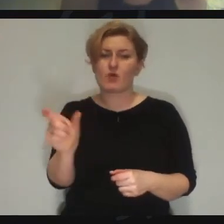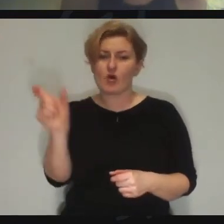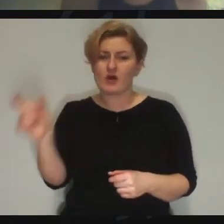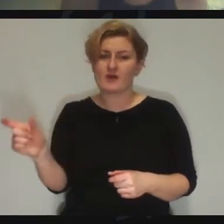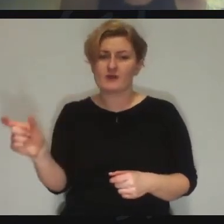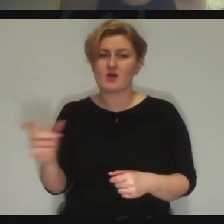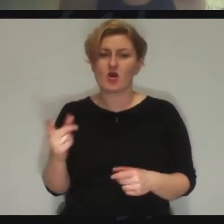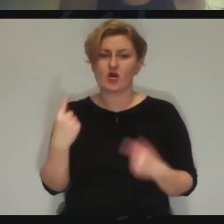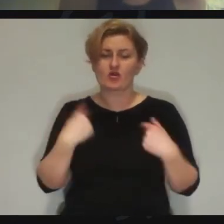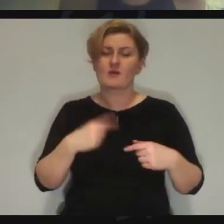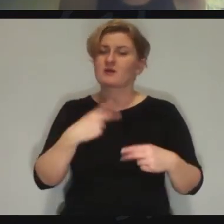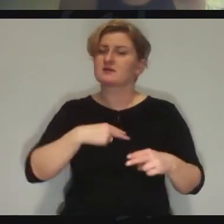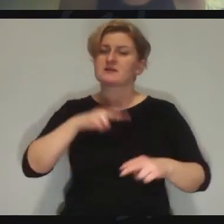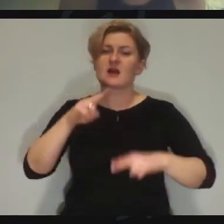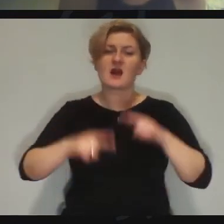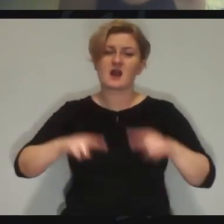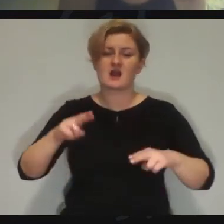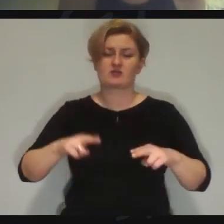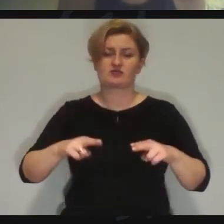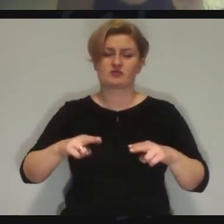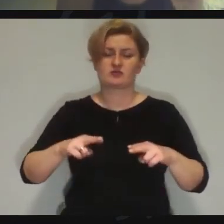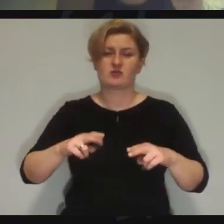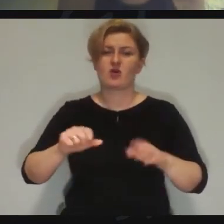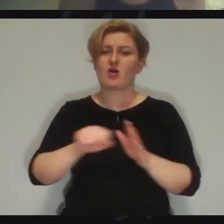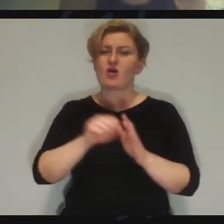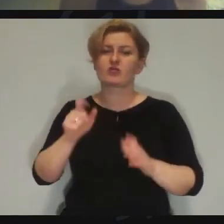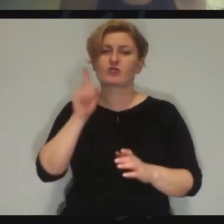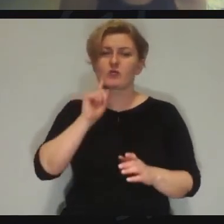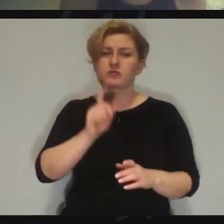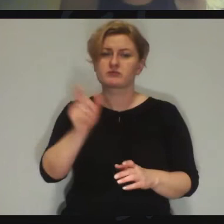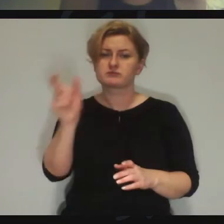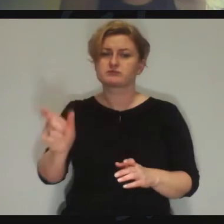Bardzo dużo zależy od moich chłopaków, od moich podopiecznych.